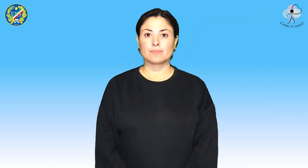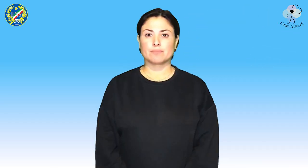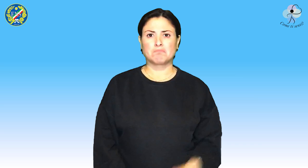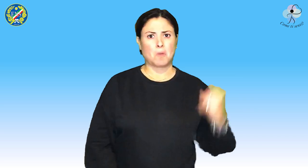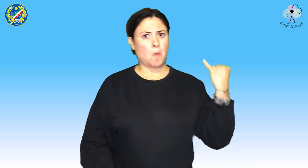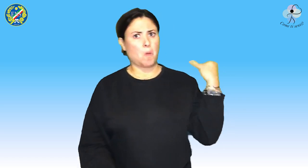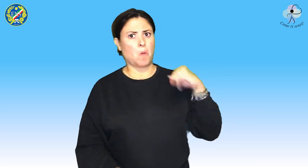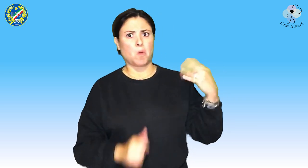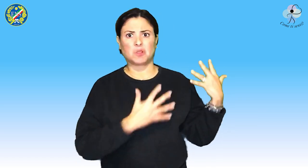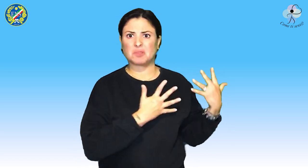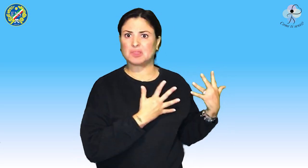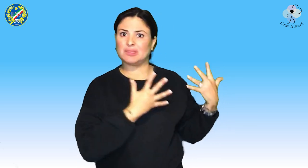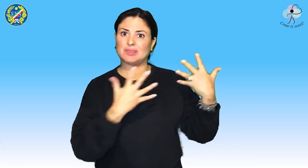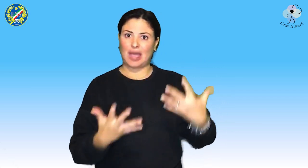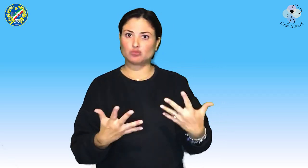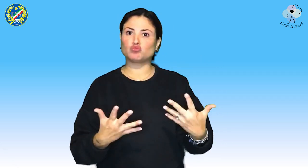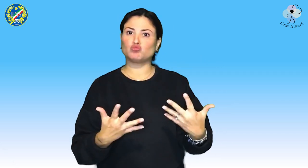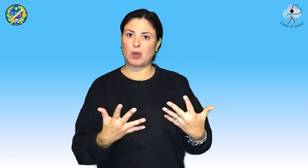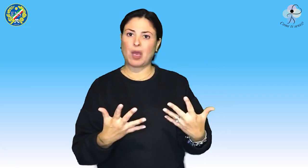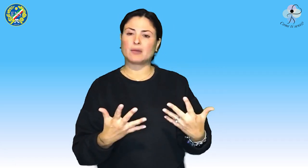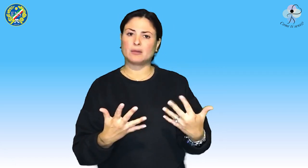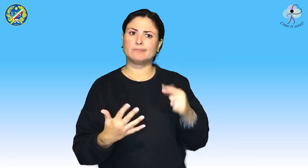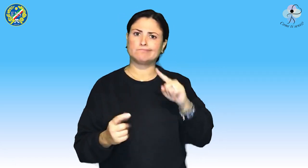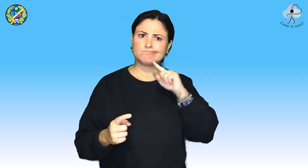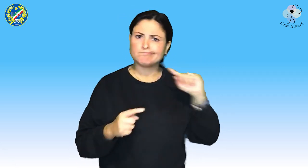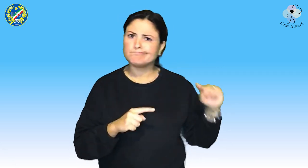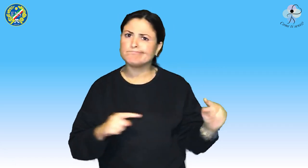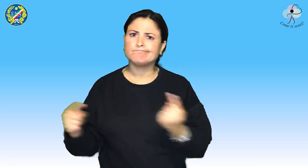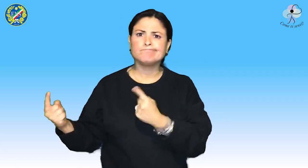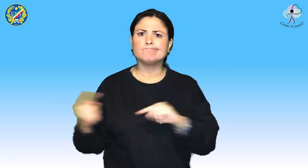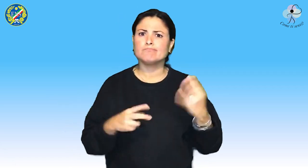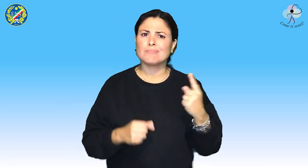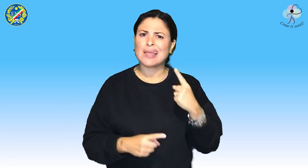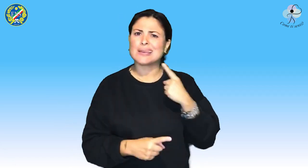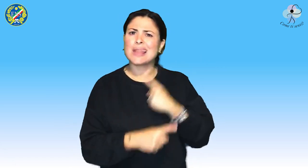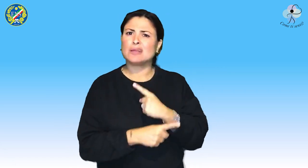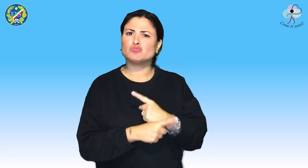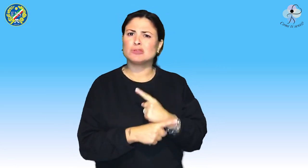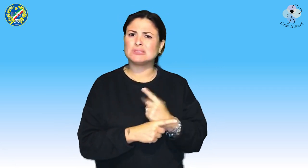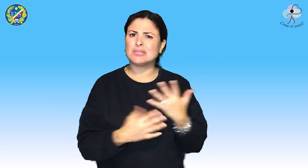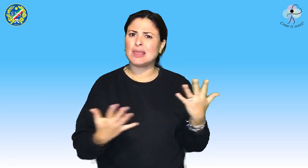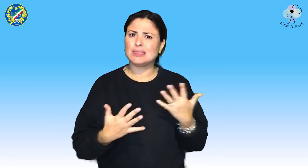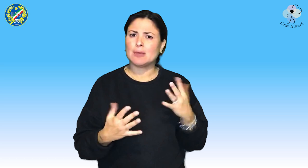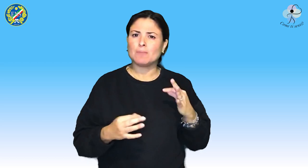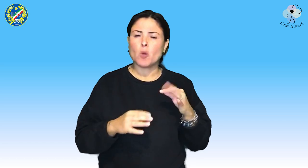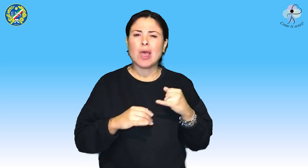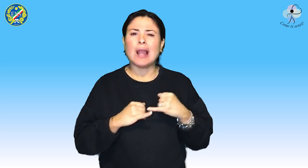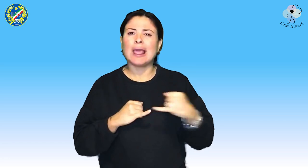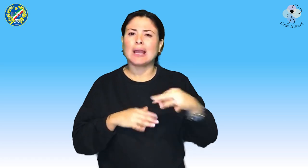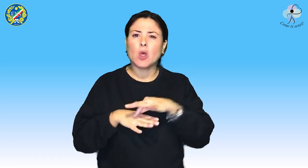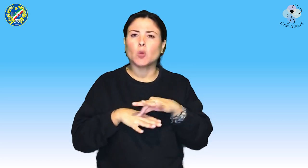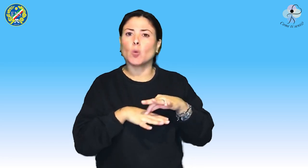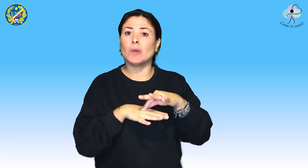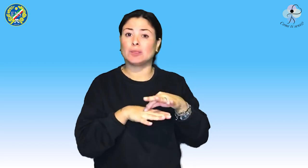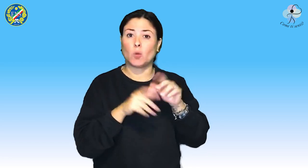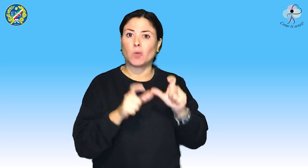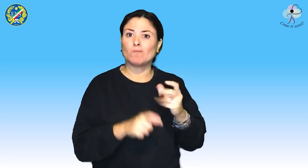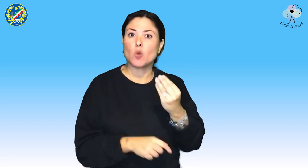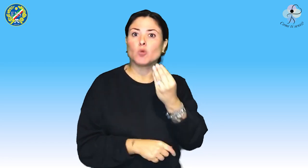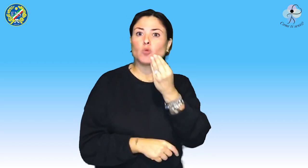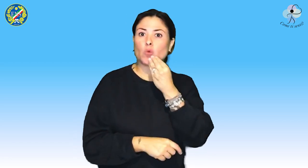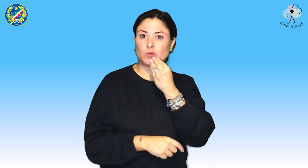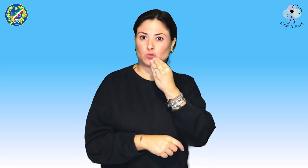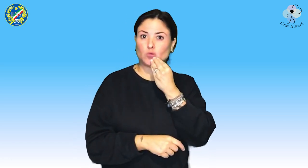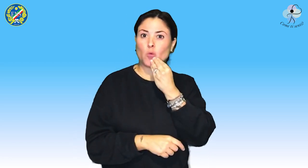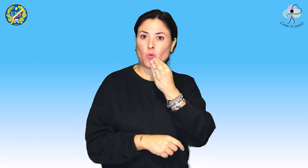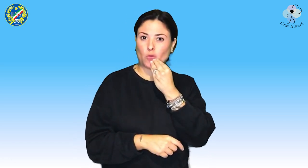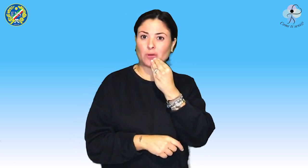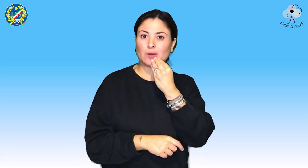Negli ultimi decenni si è aperto il dibattito sulla necessità di incorporare nelle linee guida nutrizionali